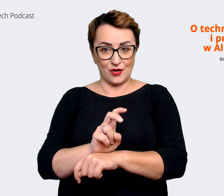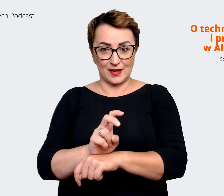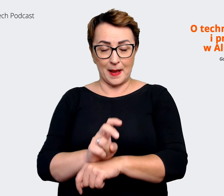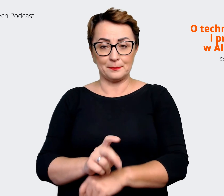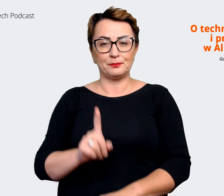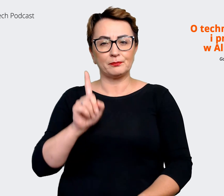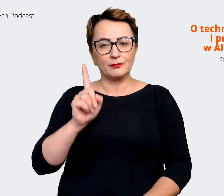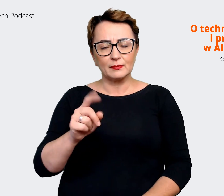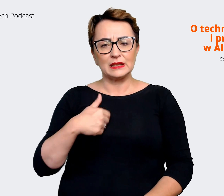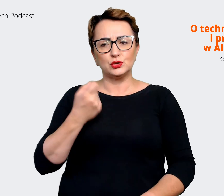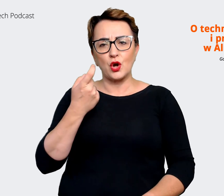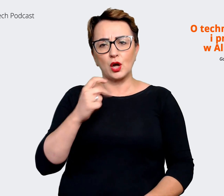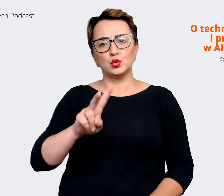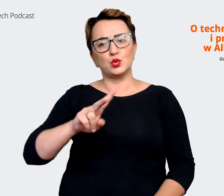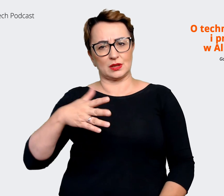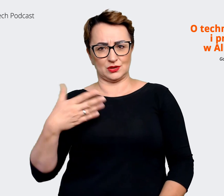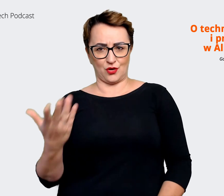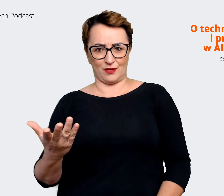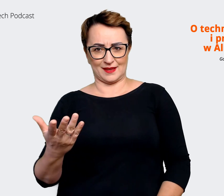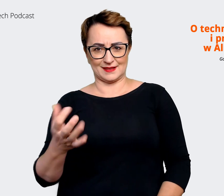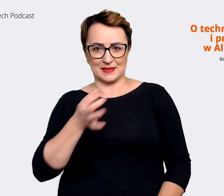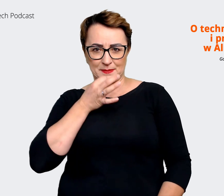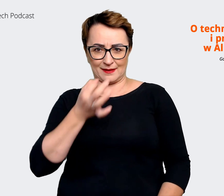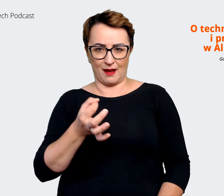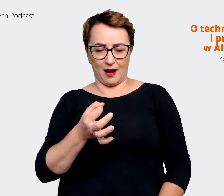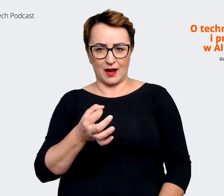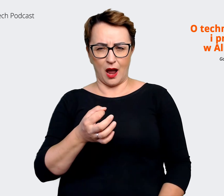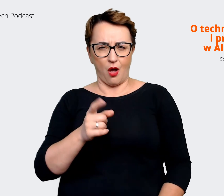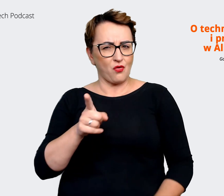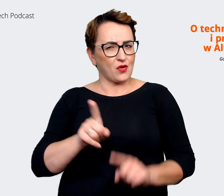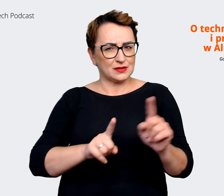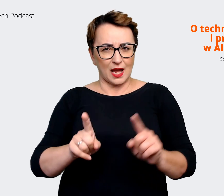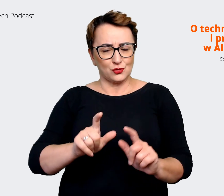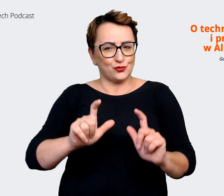ja też chciałem trochę o drugą stronę tego medalu zapytać. W sensie co... może Mariusz od Ciebie...